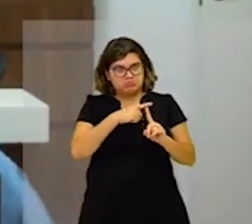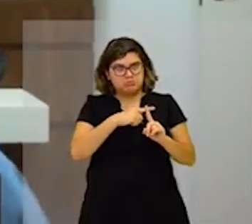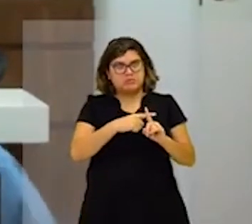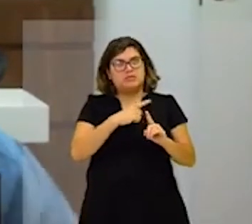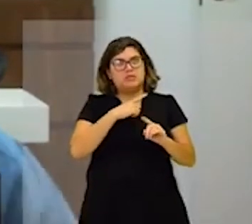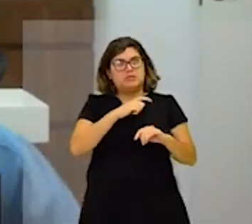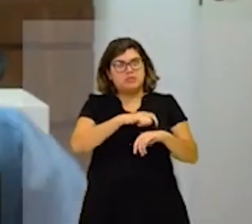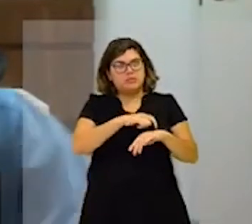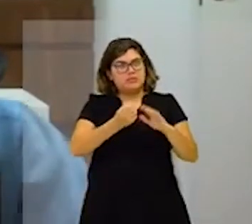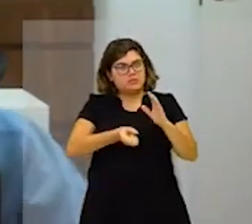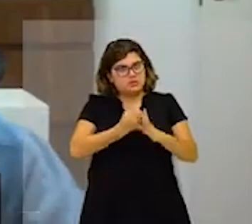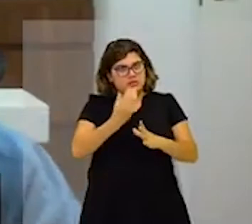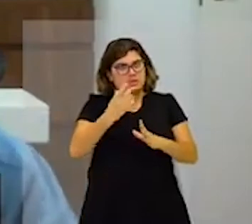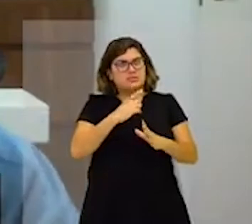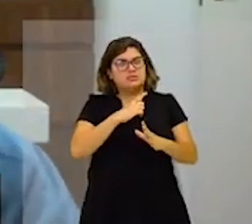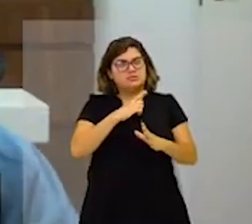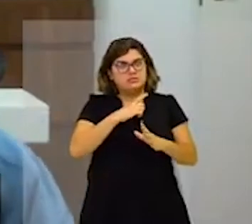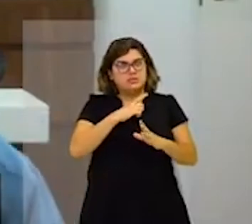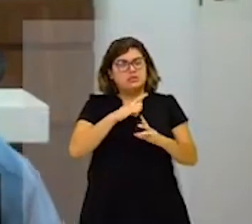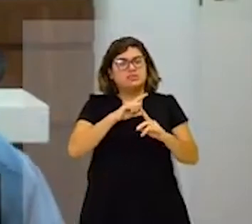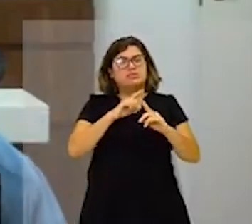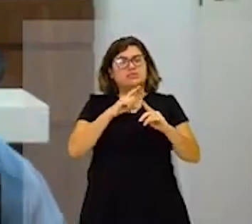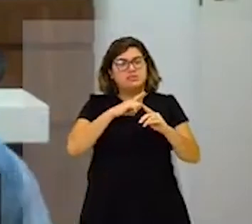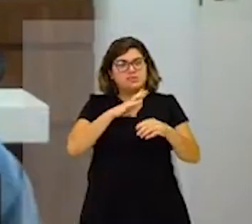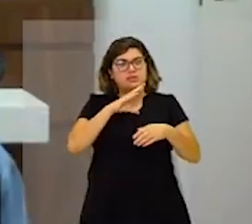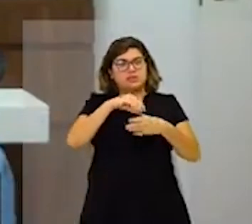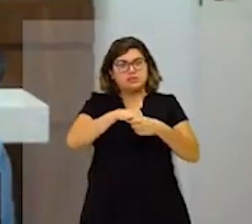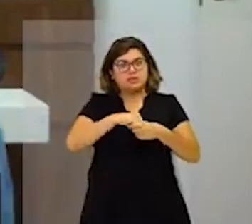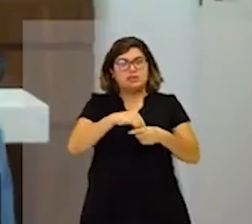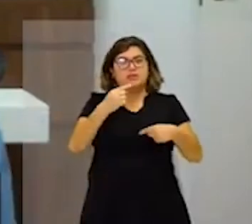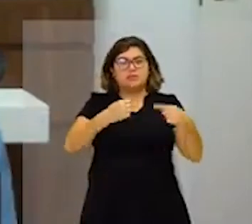sejam pulverizadas na medida em que os partidos e o sistema partidário tem que